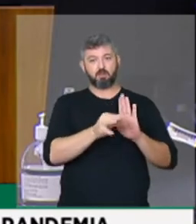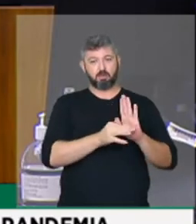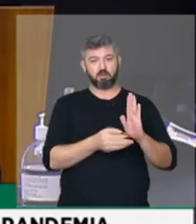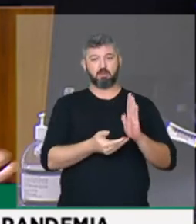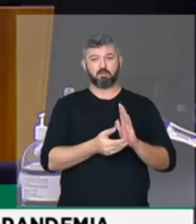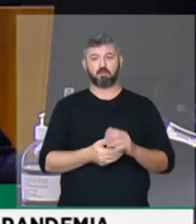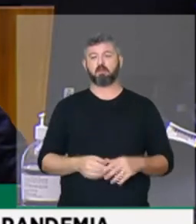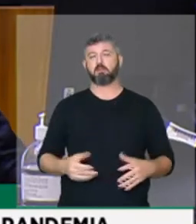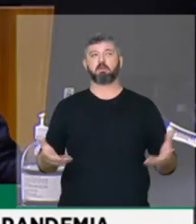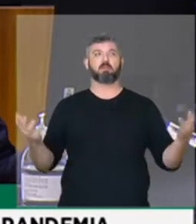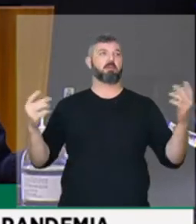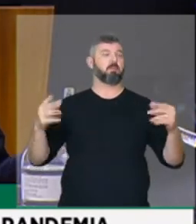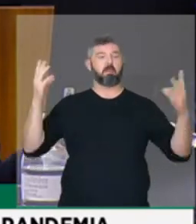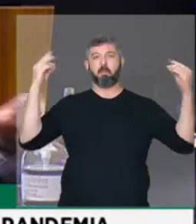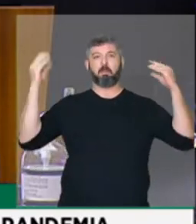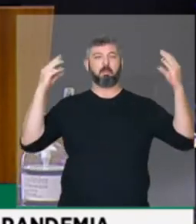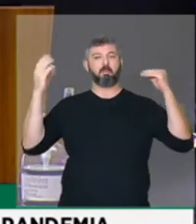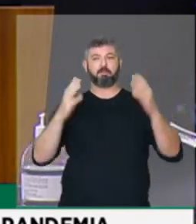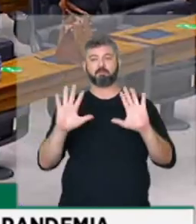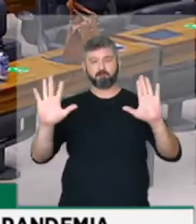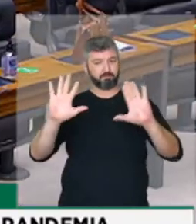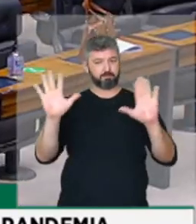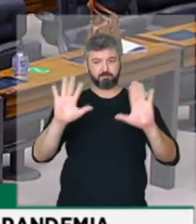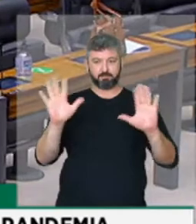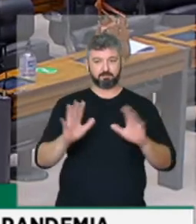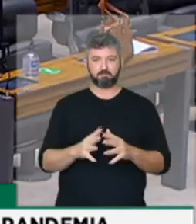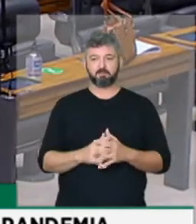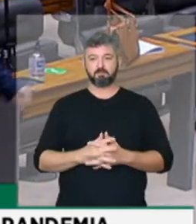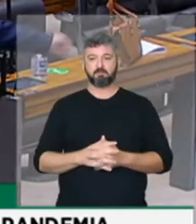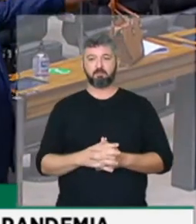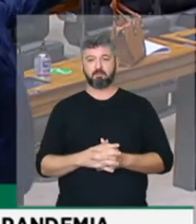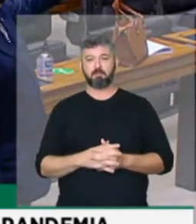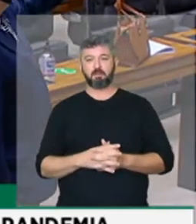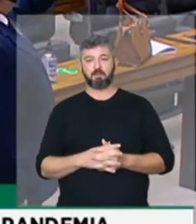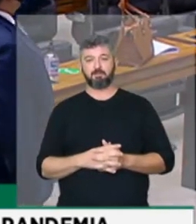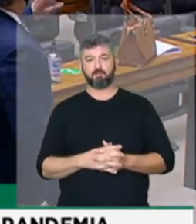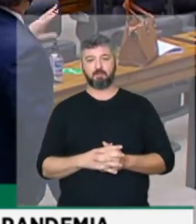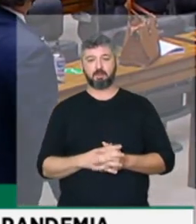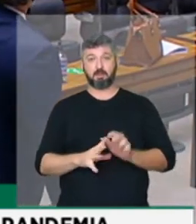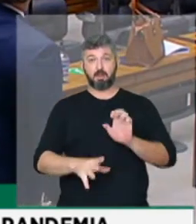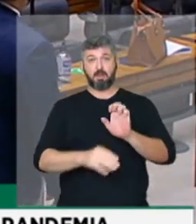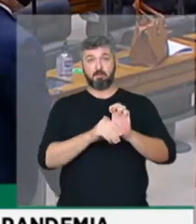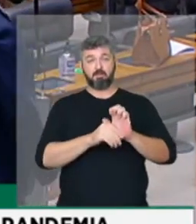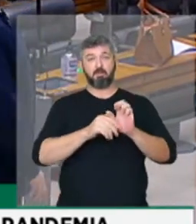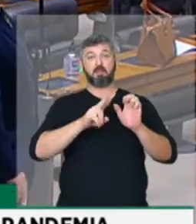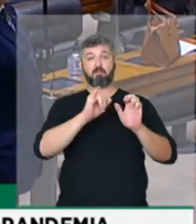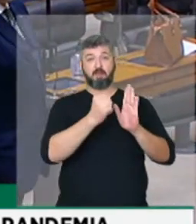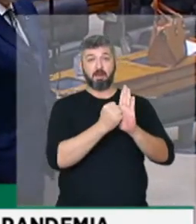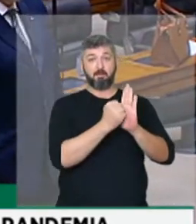SIM. QUEM QUISER... NÃO, PRESIDENTE. ORIENTA NÃO. -- [DEPUTADA]: PRESIDENTE A EMENDA SUPRESSIVA